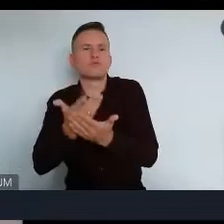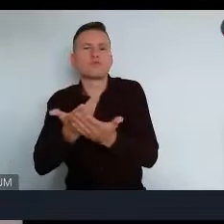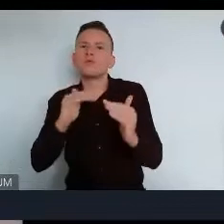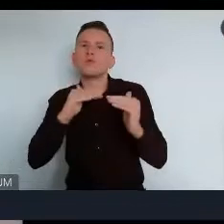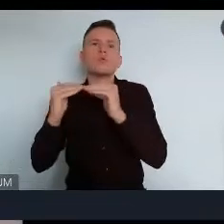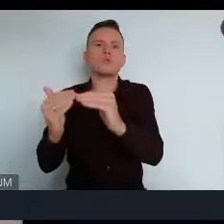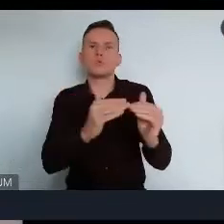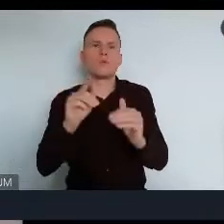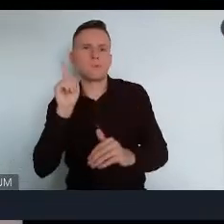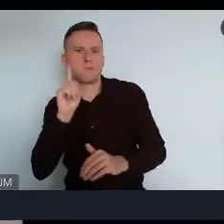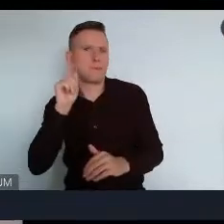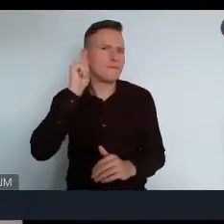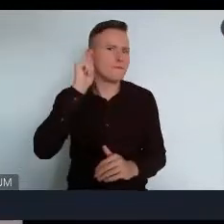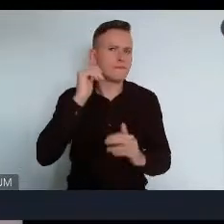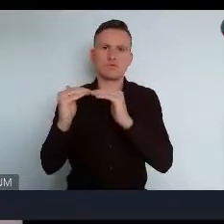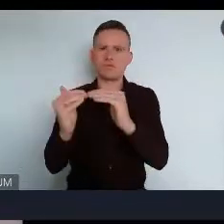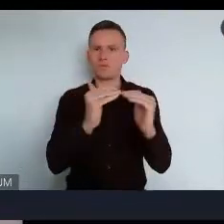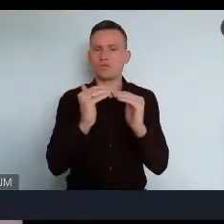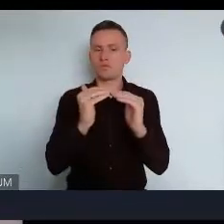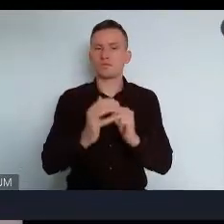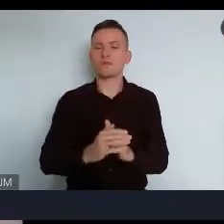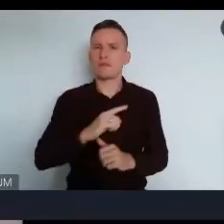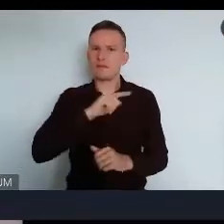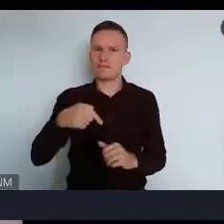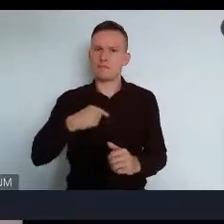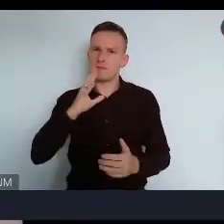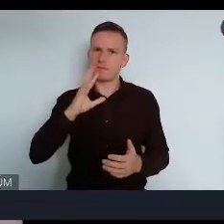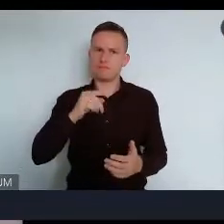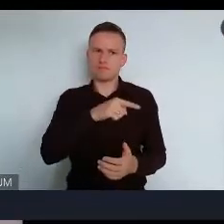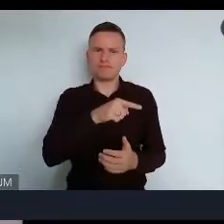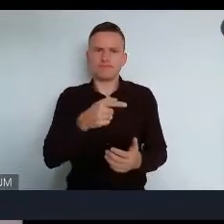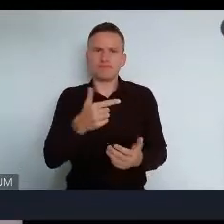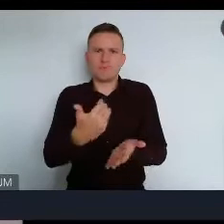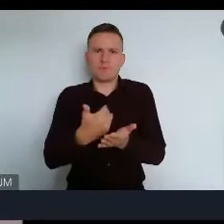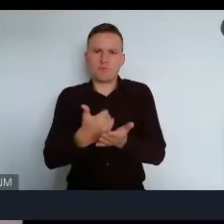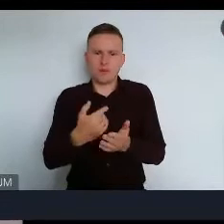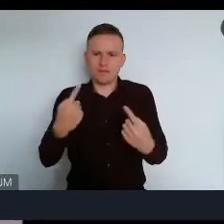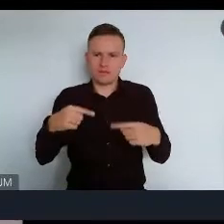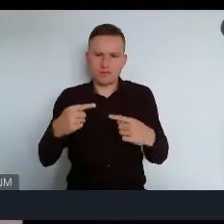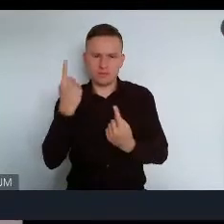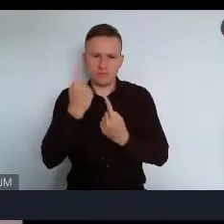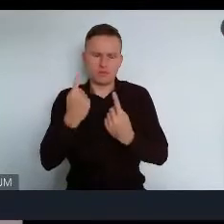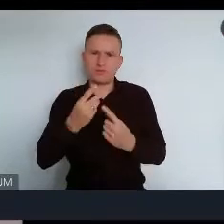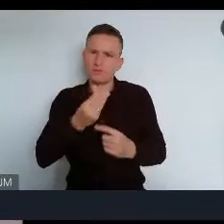Zmusiło nas to do ponownego przemyślenia naszego podejścia i zadania sobie pytania, czy są jeszcze inne tematy,